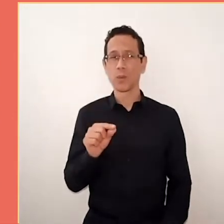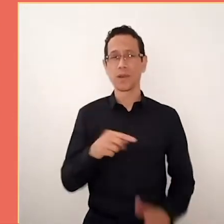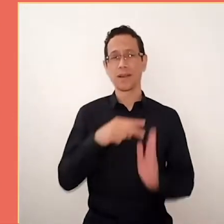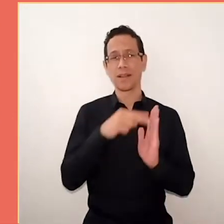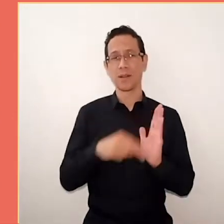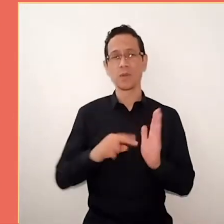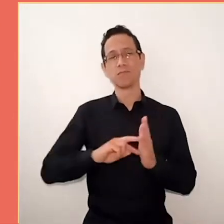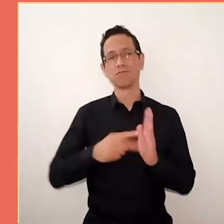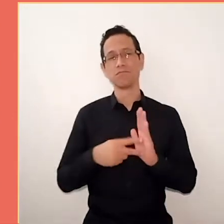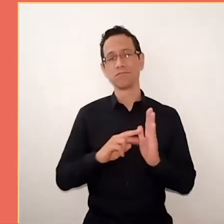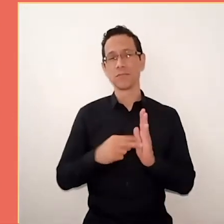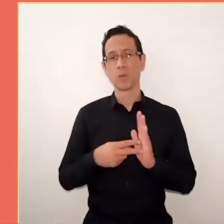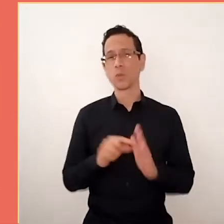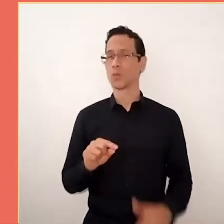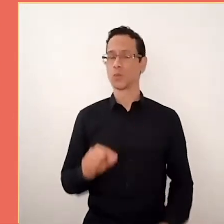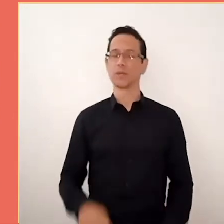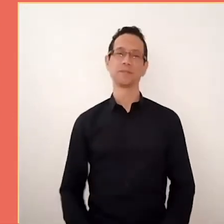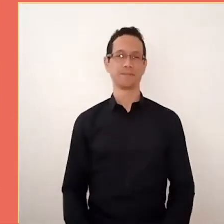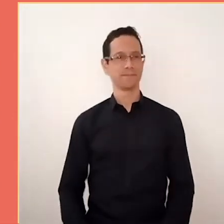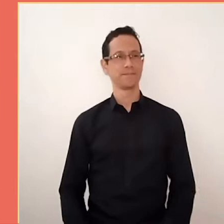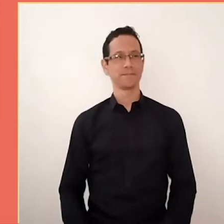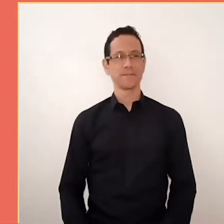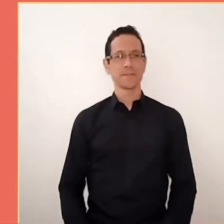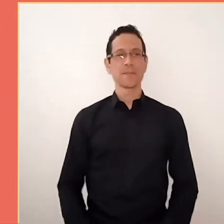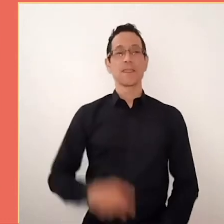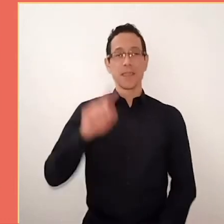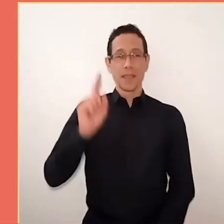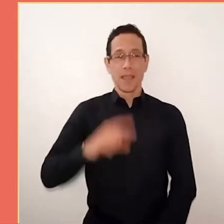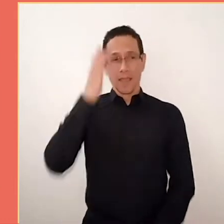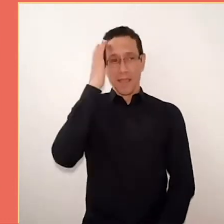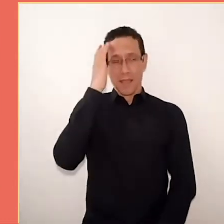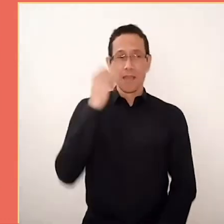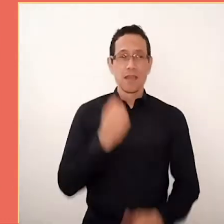Ela é concepção, pelo menos eu tento que ela seja, que ensinou Paulo Freire.